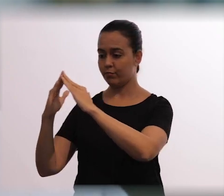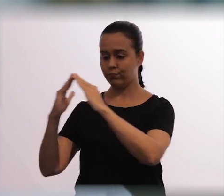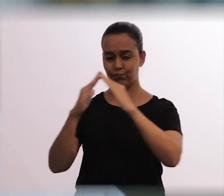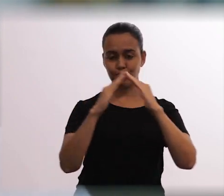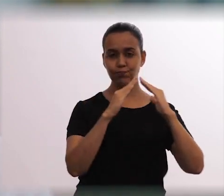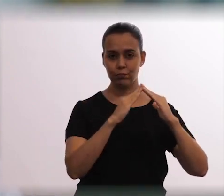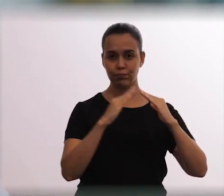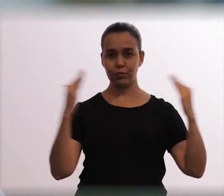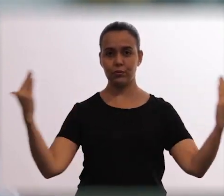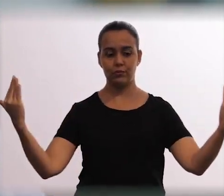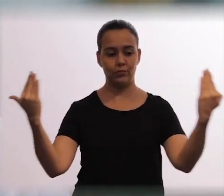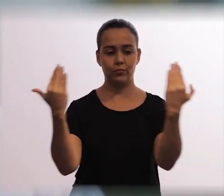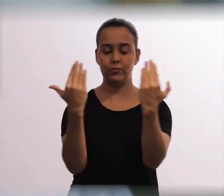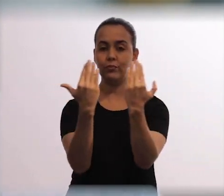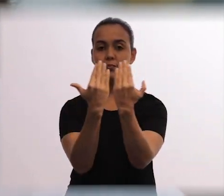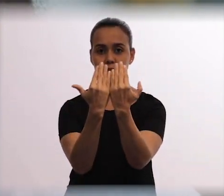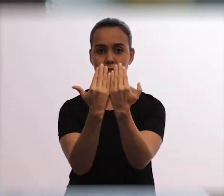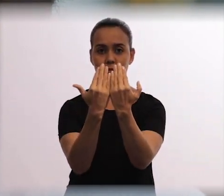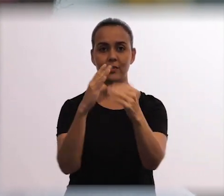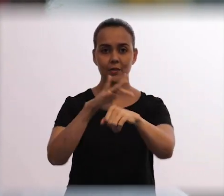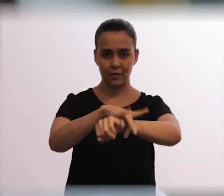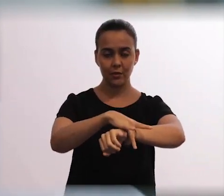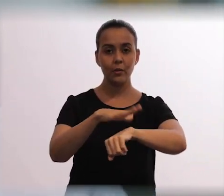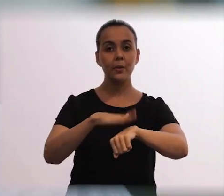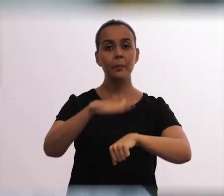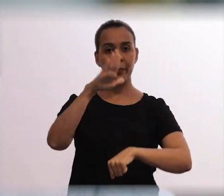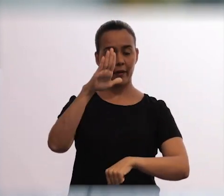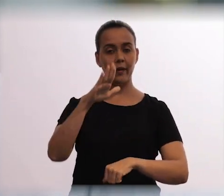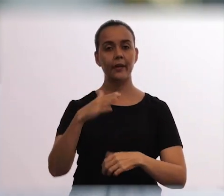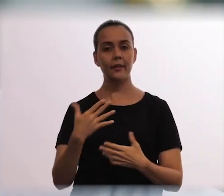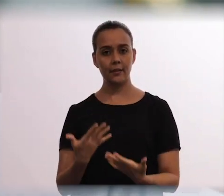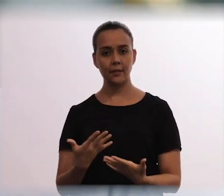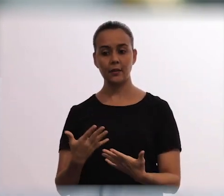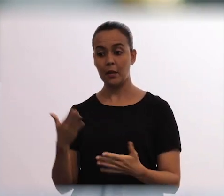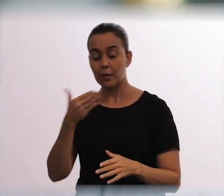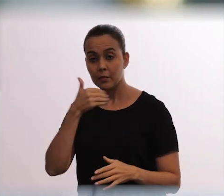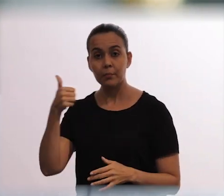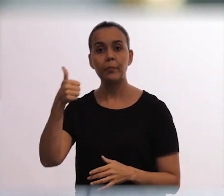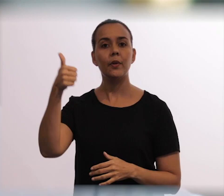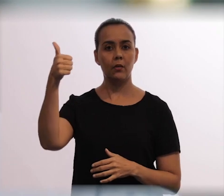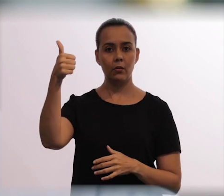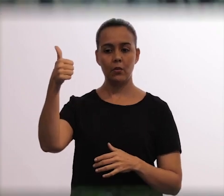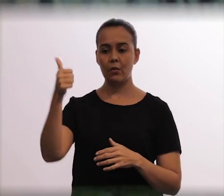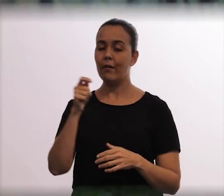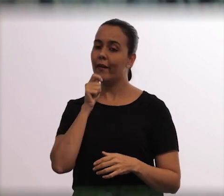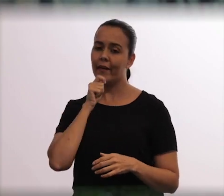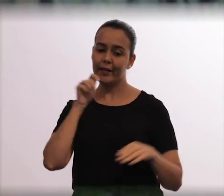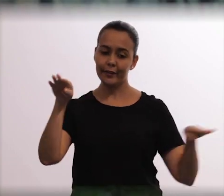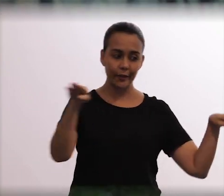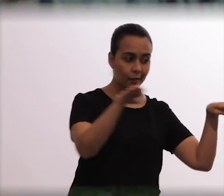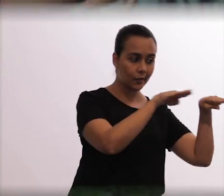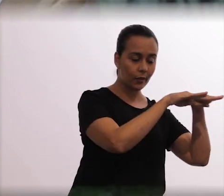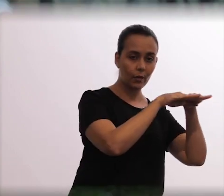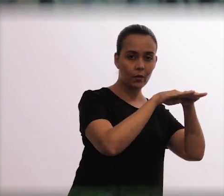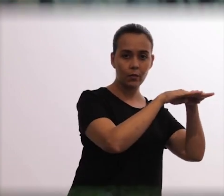tem um processo de verticalização. Obviamente que ele não é o hegemônico ainda, mas isso, paulatinamente, tá acontecendo.